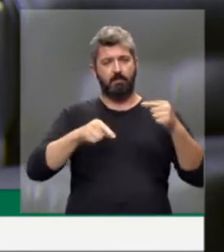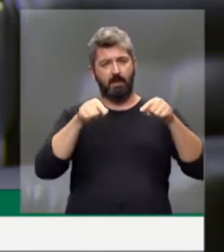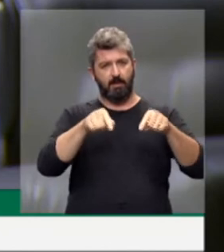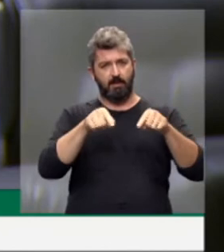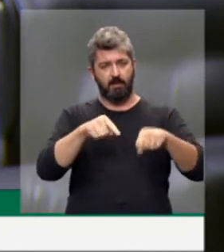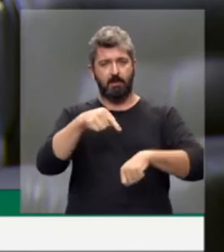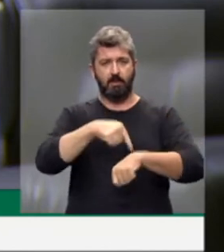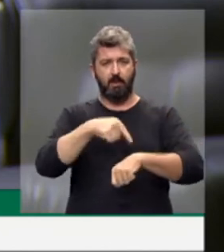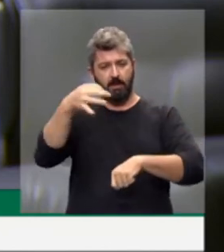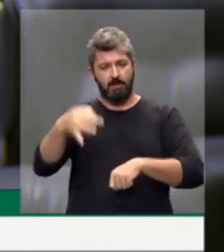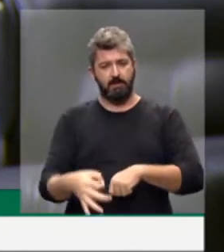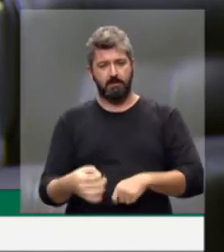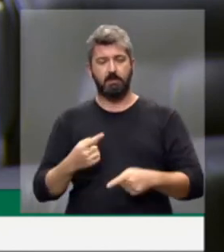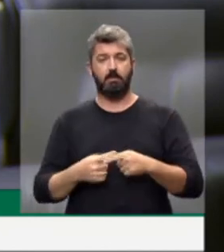CONCLUIR MESMO E O DEBATE SE FARÁ, PEÇO QUE A GENTE FAÇA